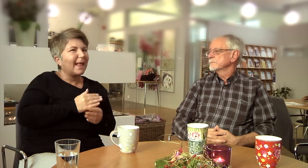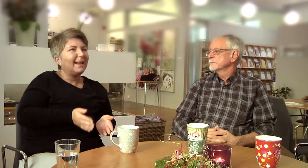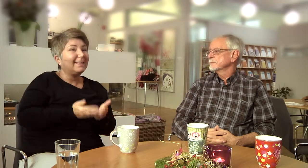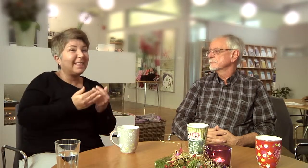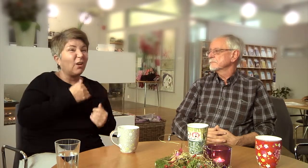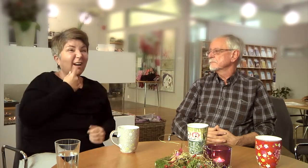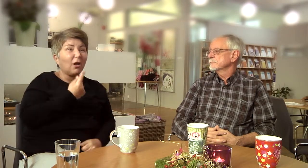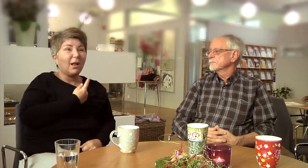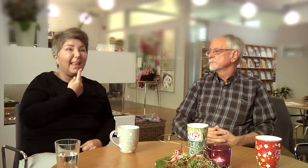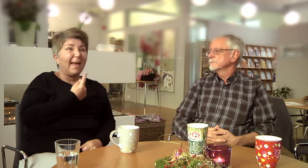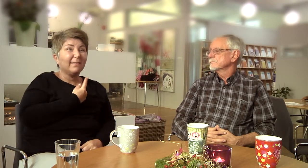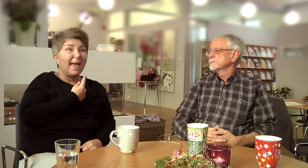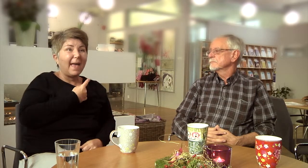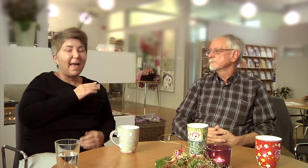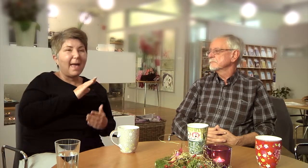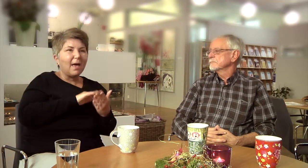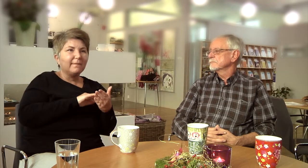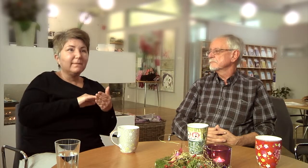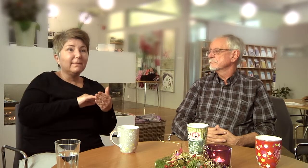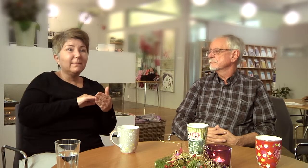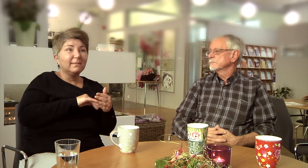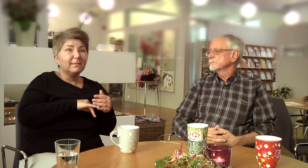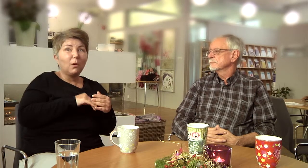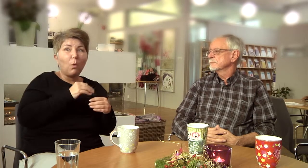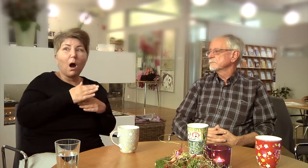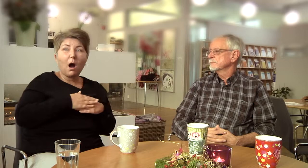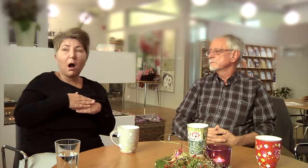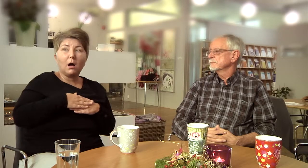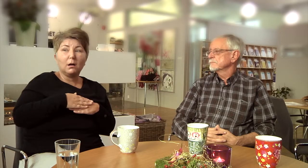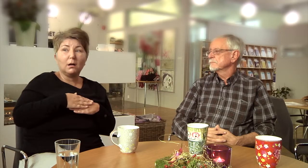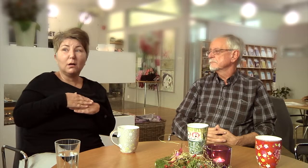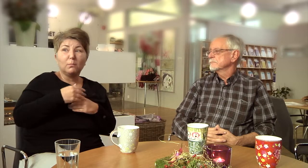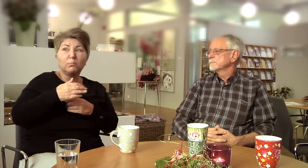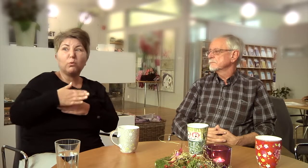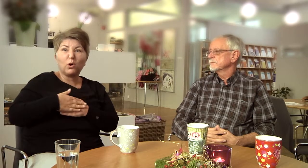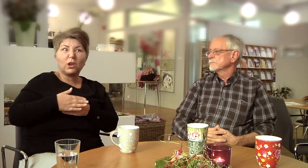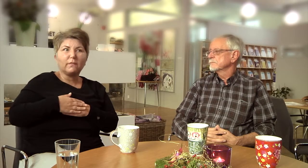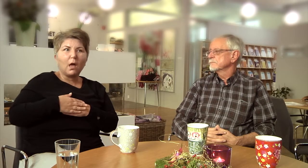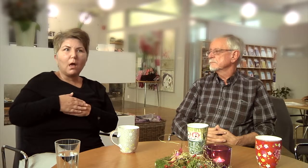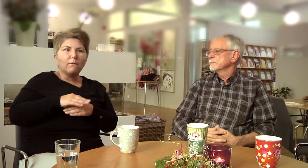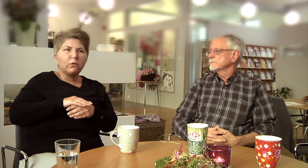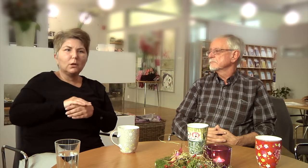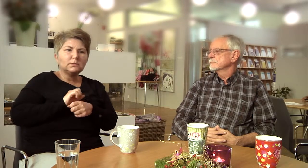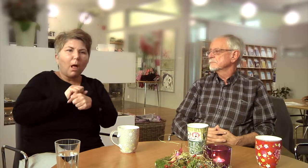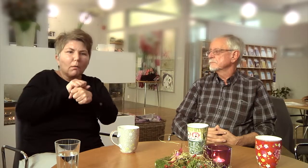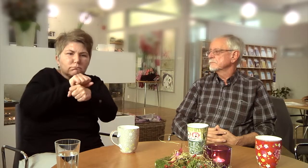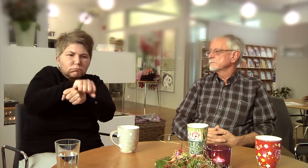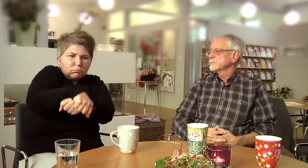Av og til føler jeg at det kanskje er lettere å være alene også - enn å ha pårørende så nært.